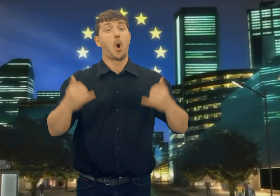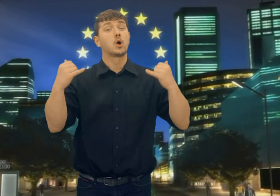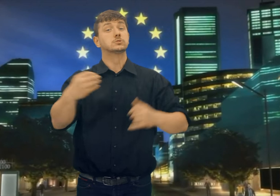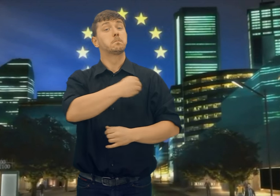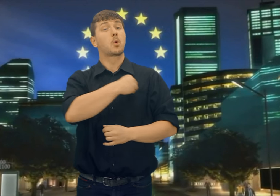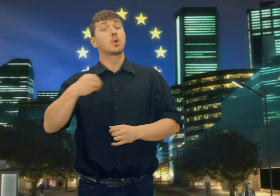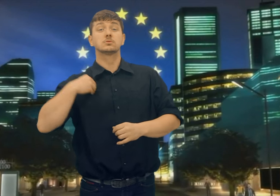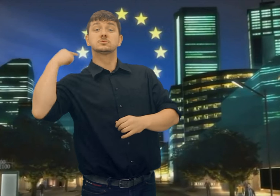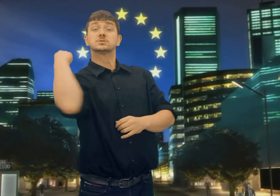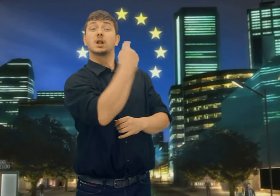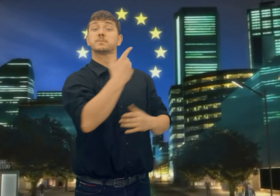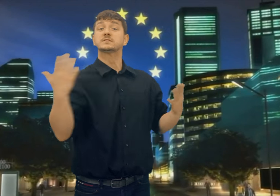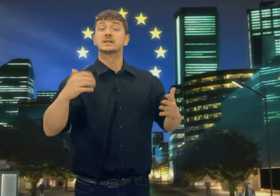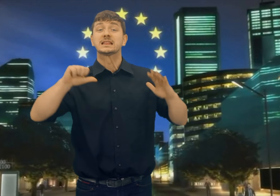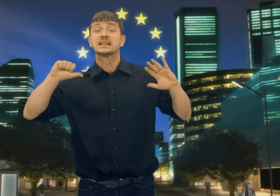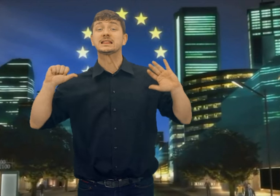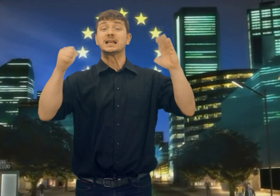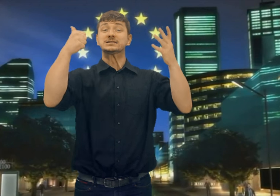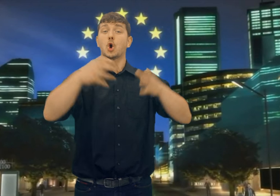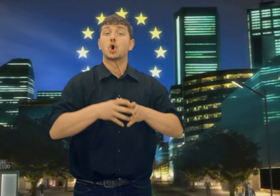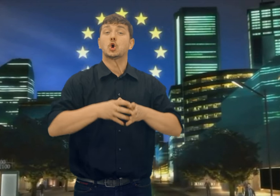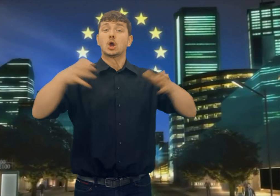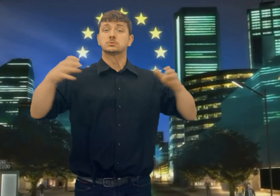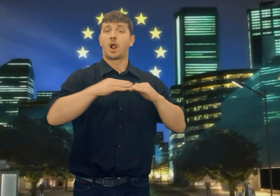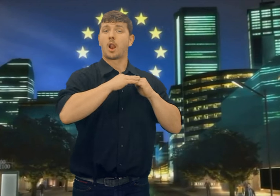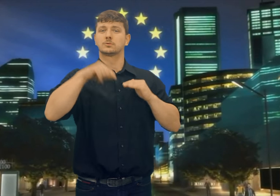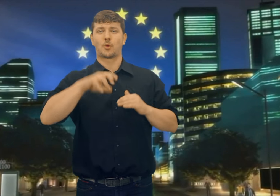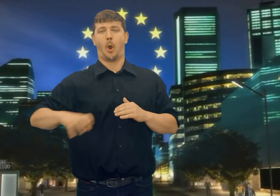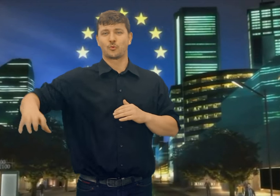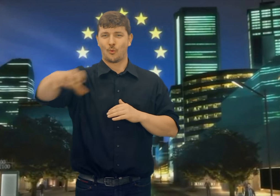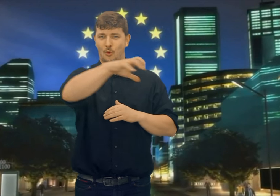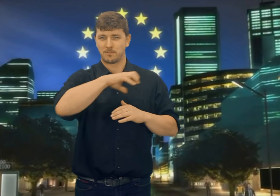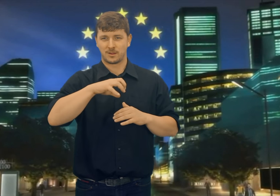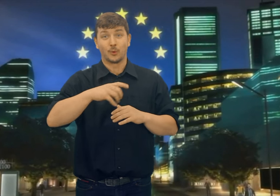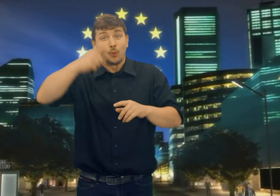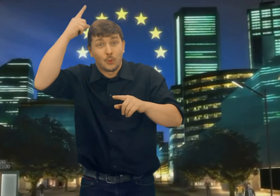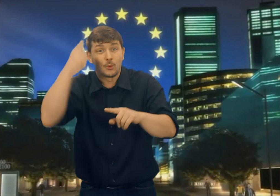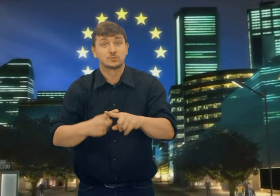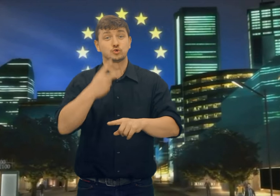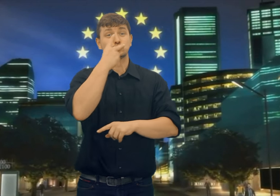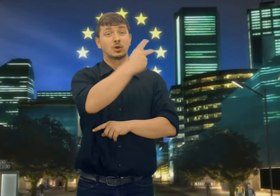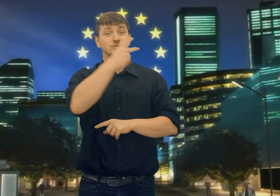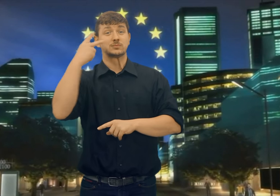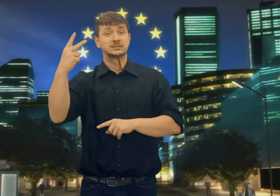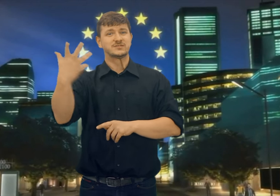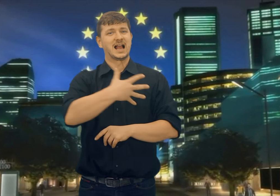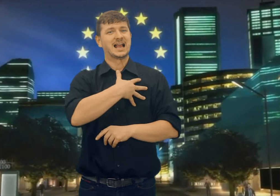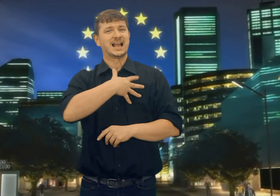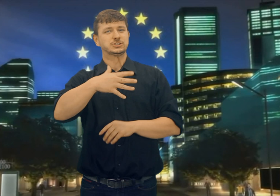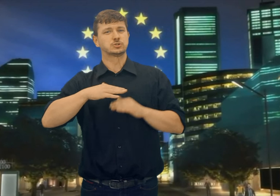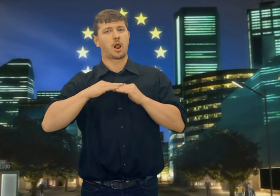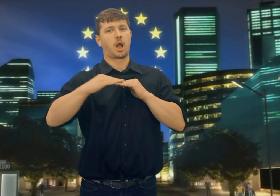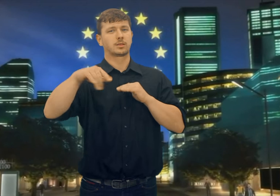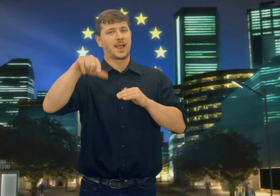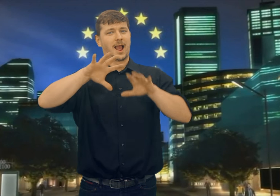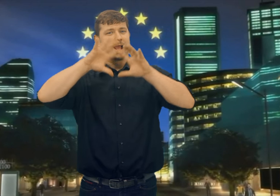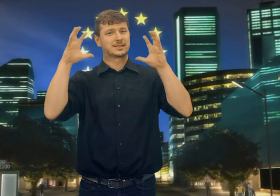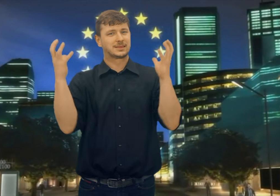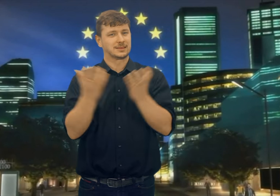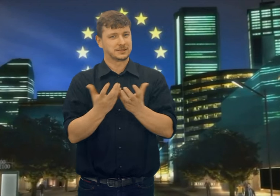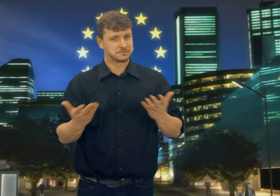Heute ist Polen das sechsgrößte Land Europas und 22. wohlhabenste Land der Erde.